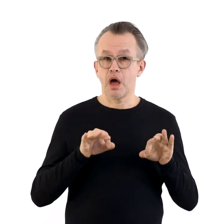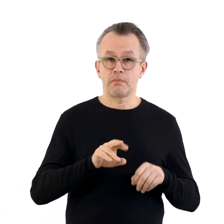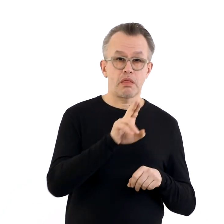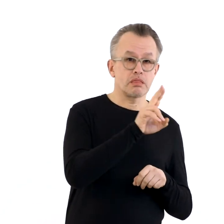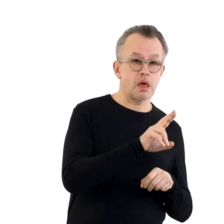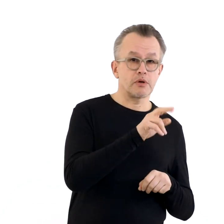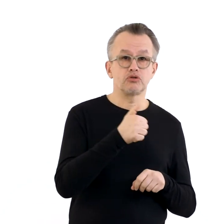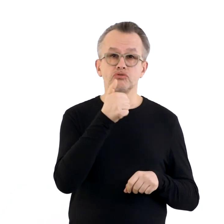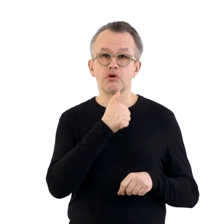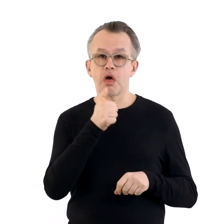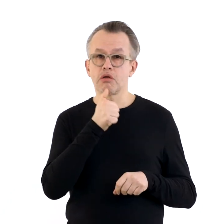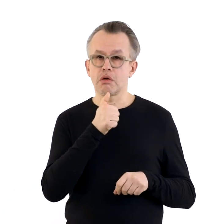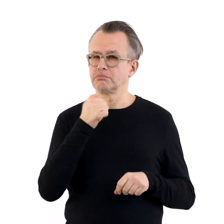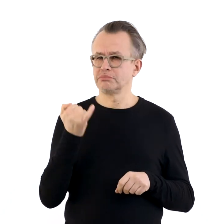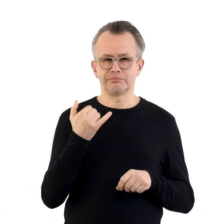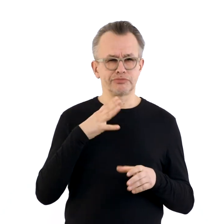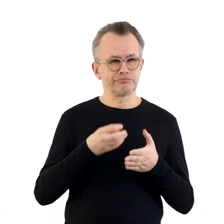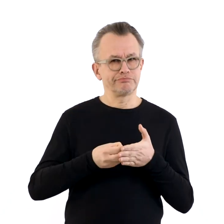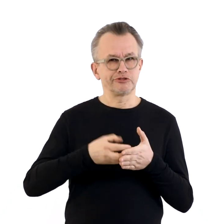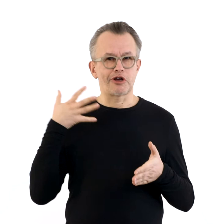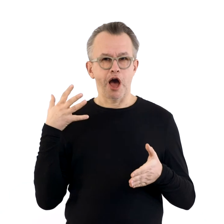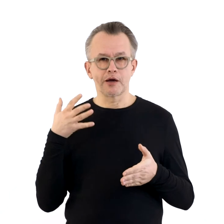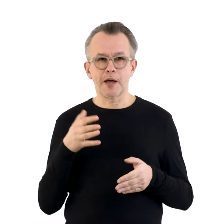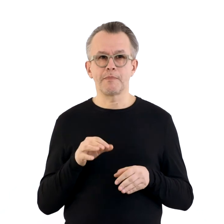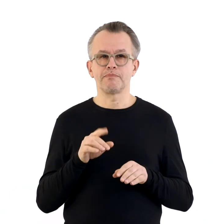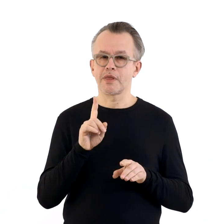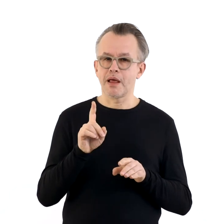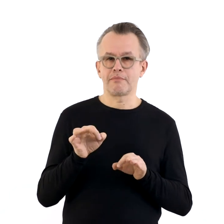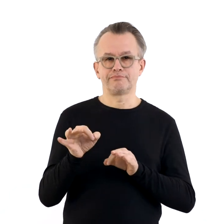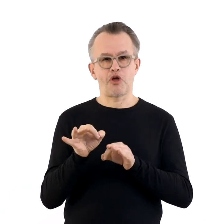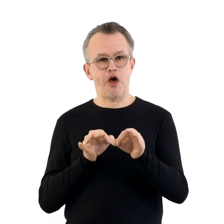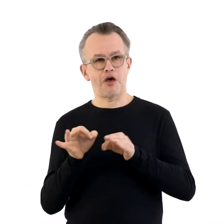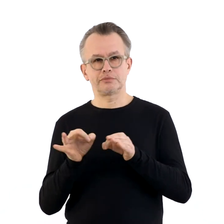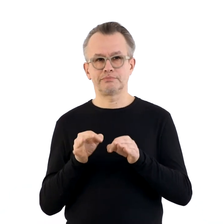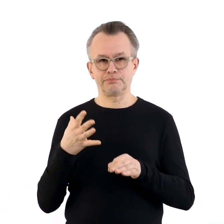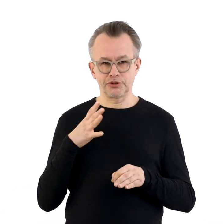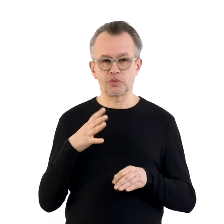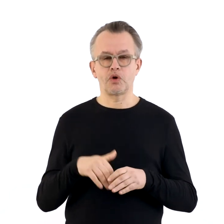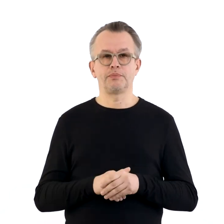Farby niebieskie i zielone były zawsze bardzo drogie, stosowano je oszczędnie.